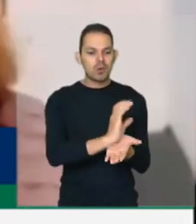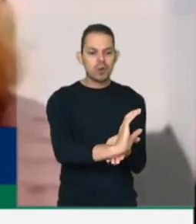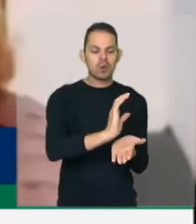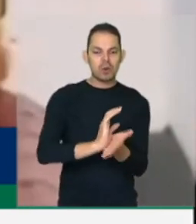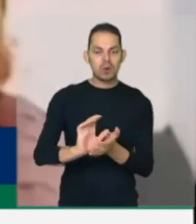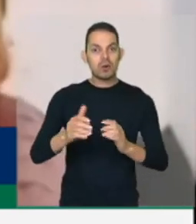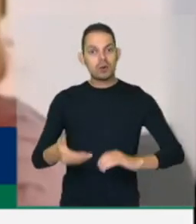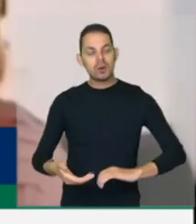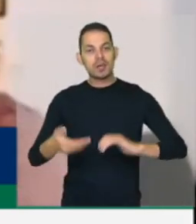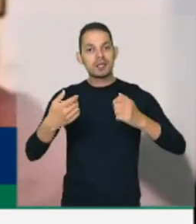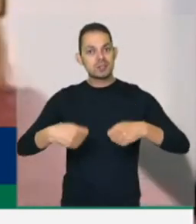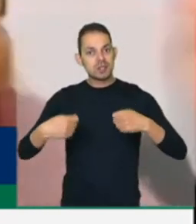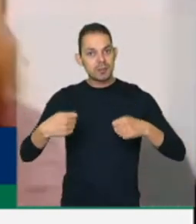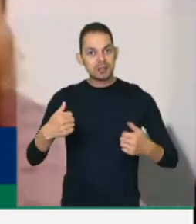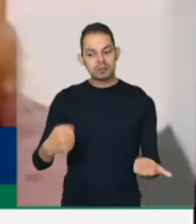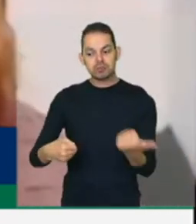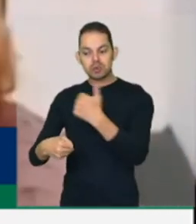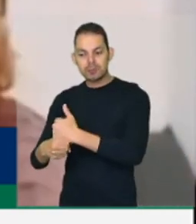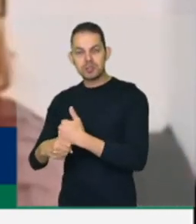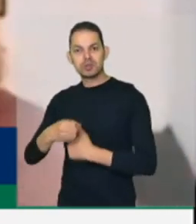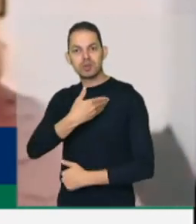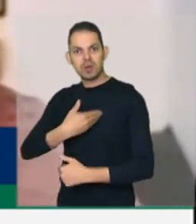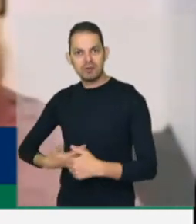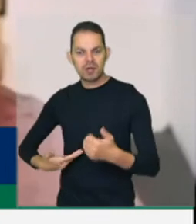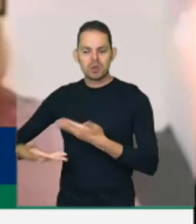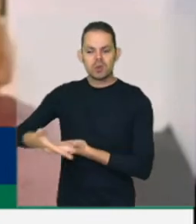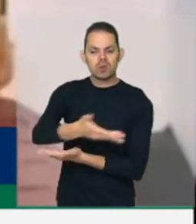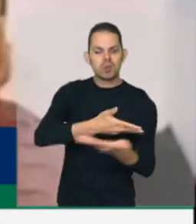DEVERIA FAZER O QUE O GOVERNO NÃO FAZ. ENTRAR EM ARTICULAÇÃO INTERNACIONAL PARA AMPLIAR IMEDIATAMENTE A